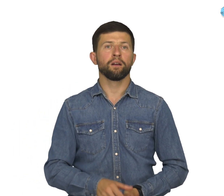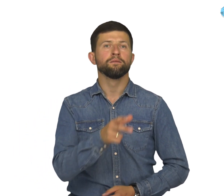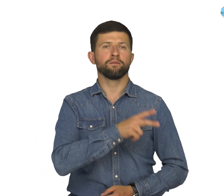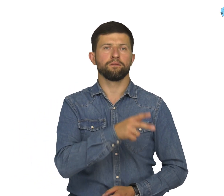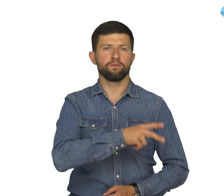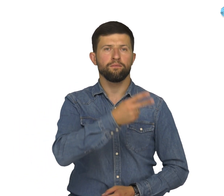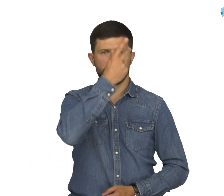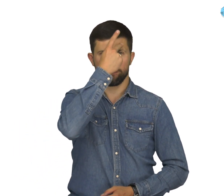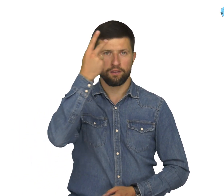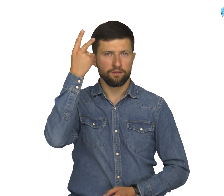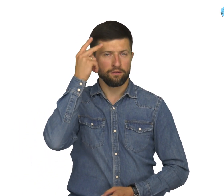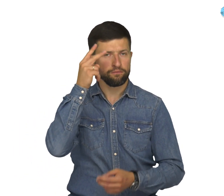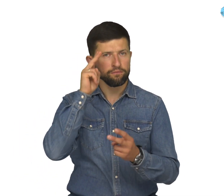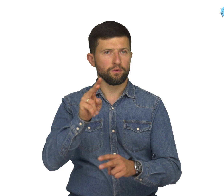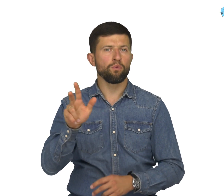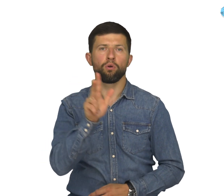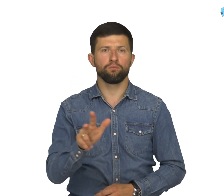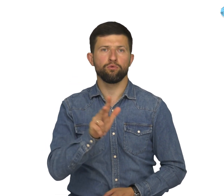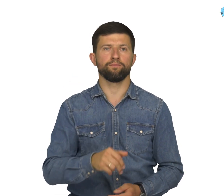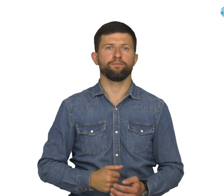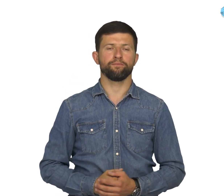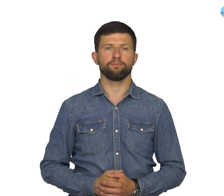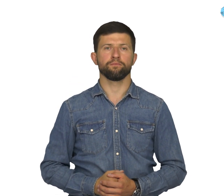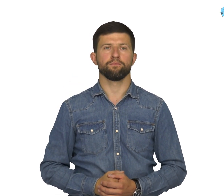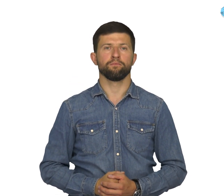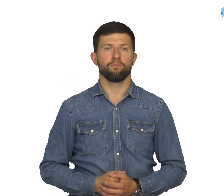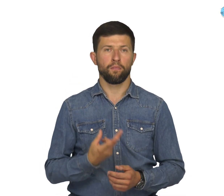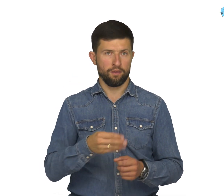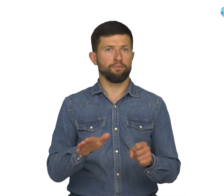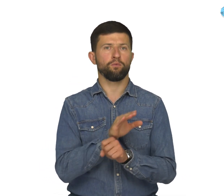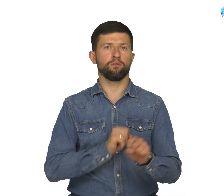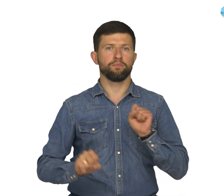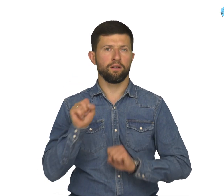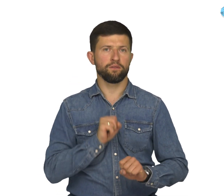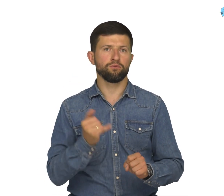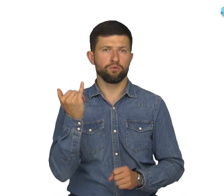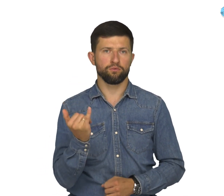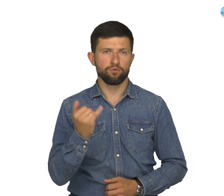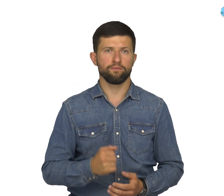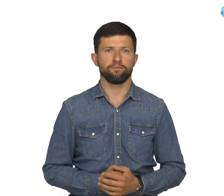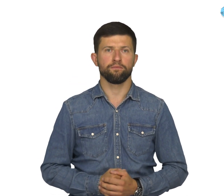Zasiłek pielęgnacyjny przysługuje niepełnosprawnemu dziecku,